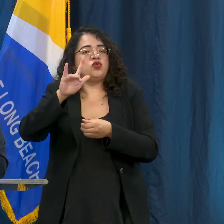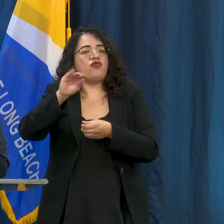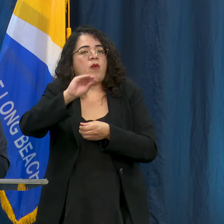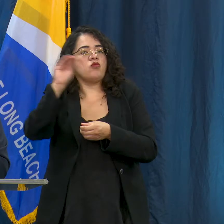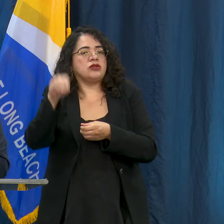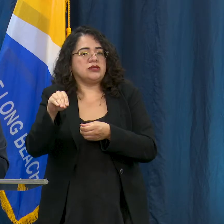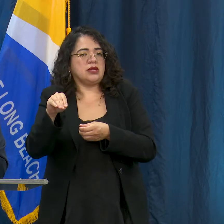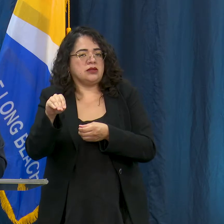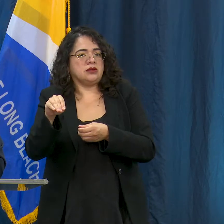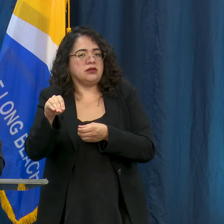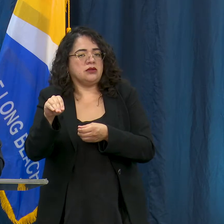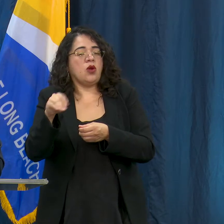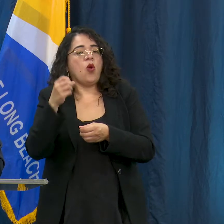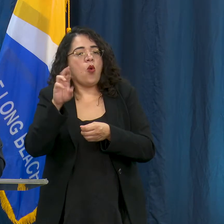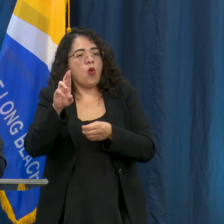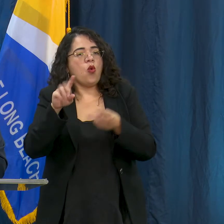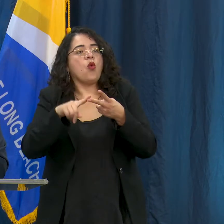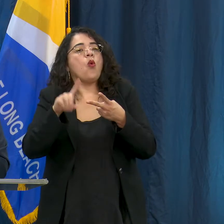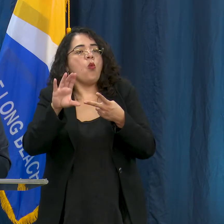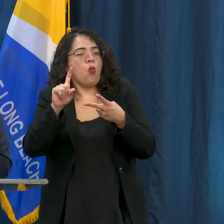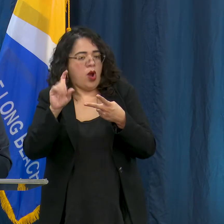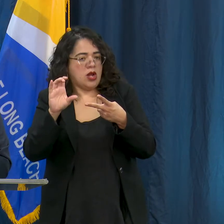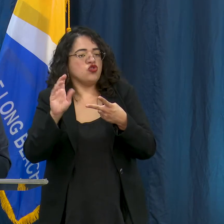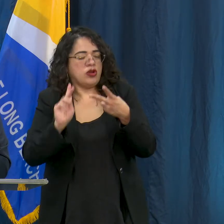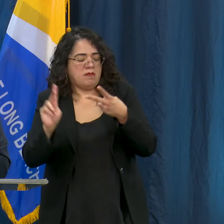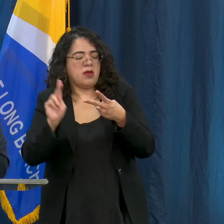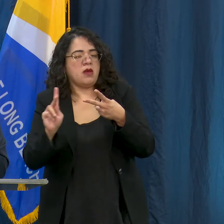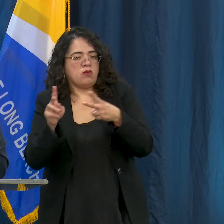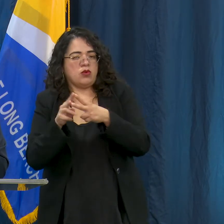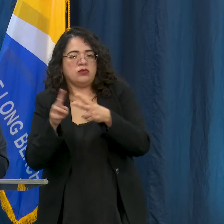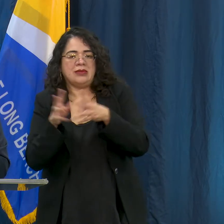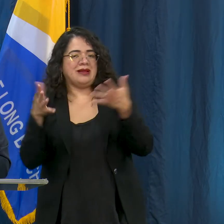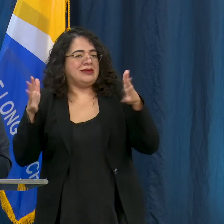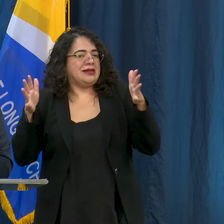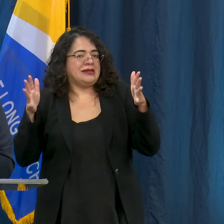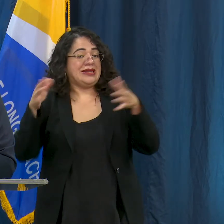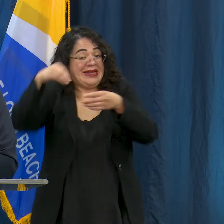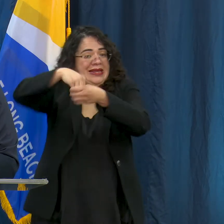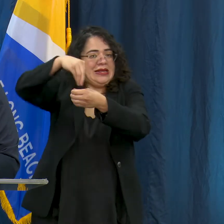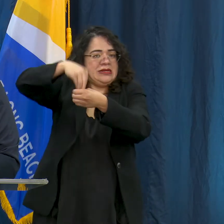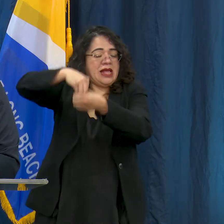limit ADO's a solo la capacidad de venti Cinco por ciento o occupation de cm